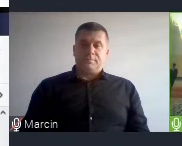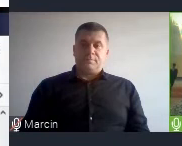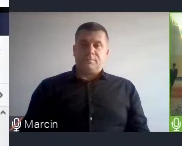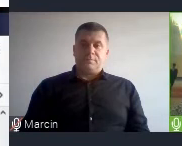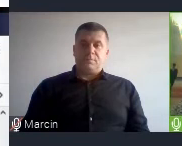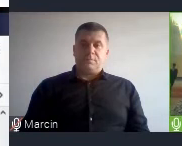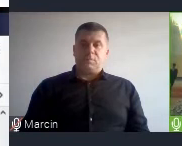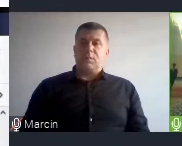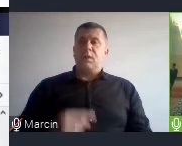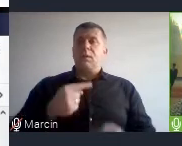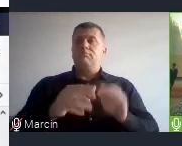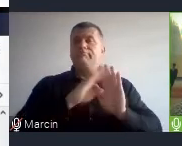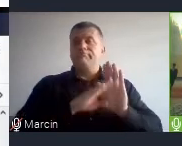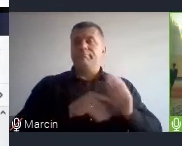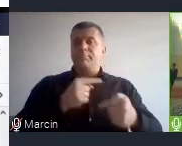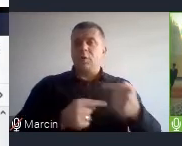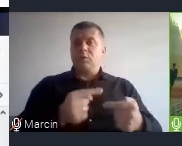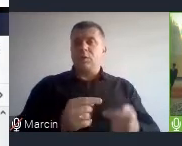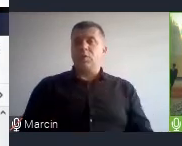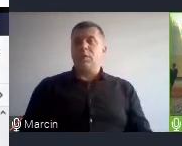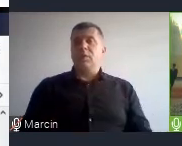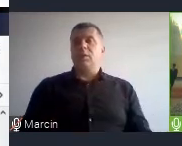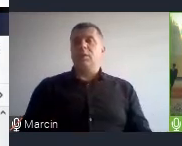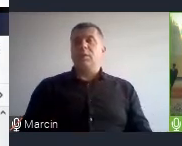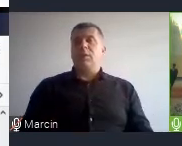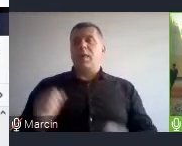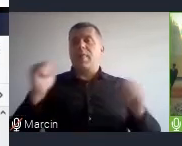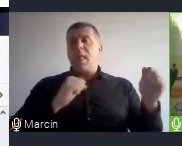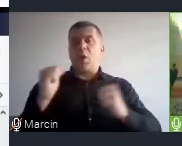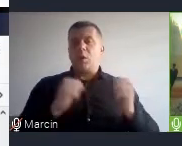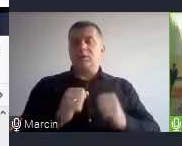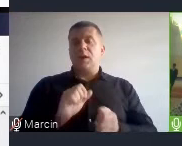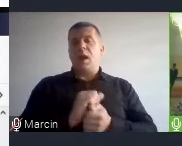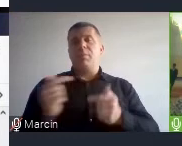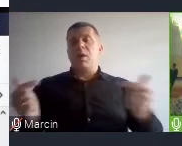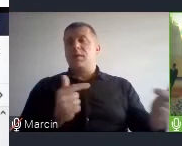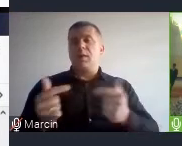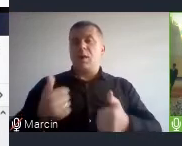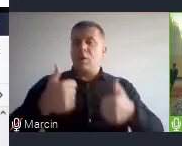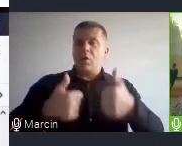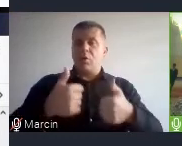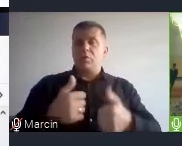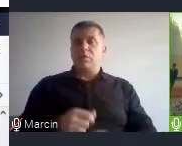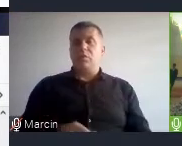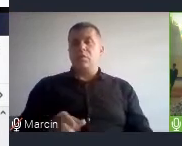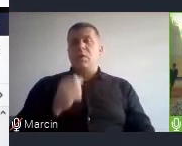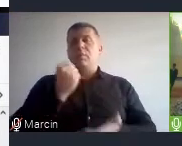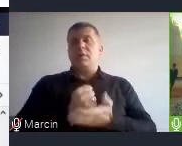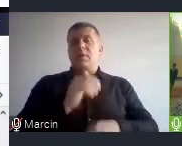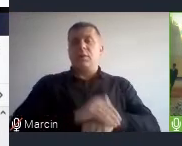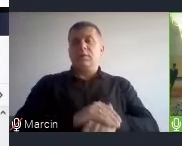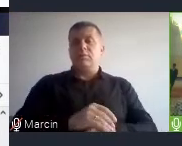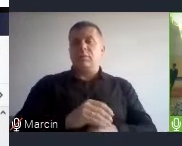Procedura z negocjacjami czy dialog konkurencyjny, to już tylko prawo zamówień publicznych.